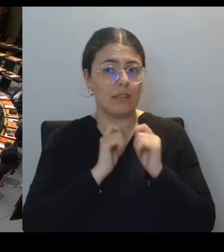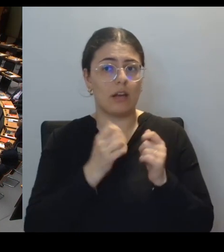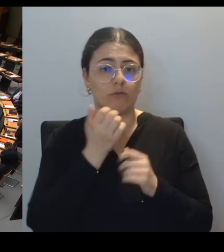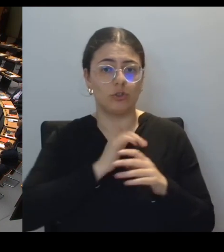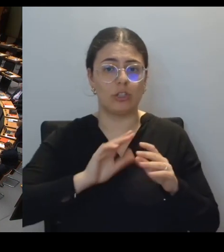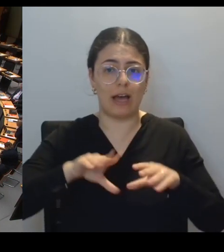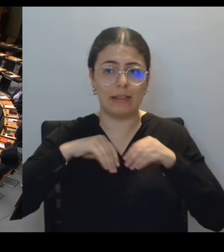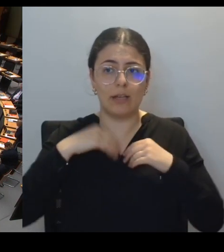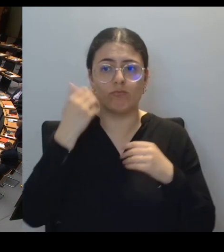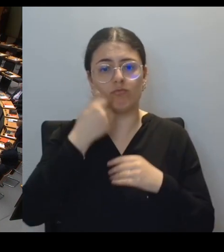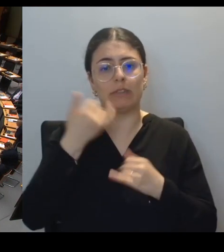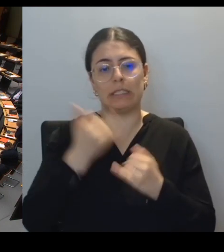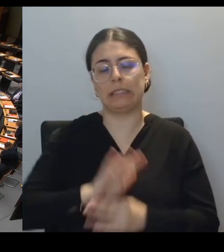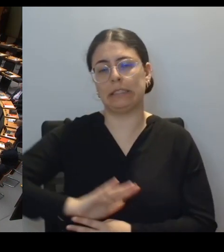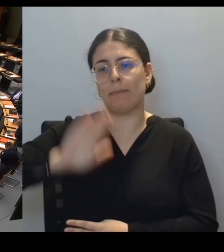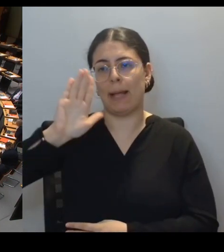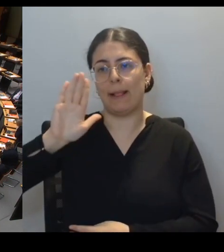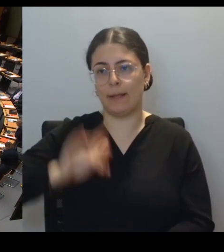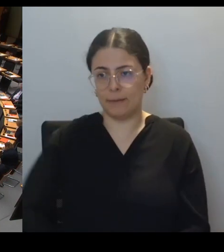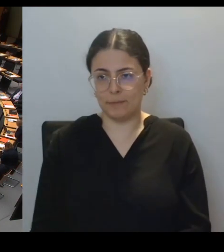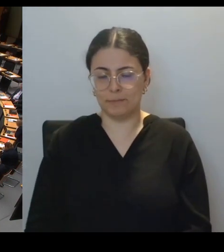Das ist die Linksfraktion.